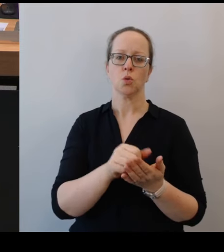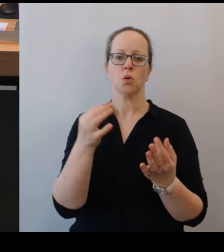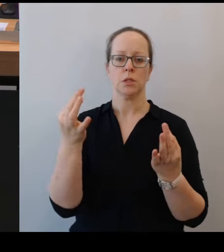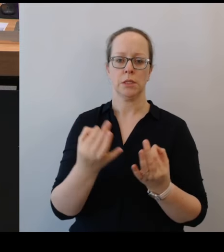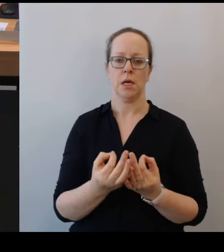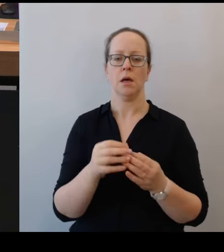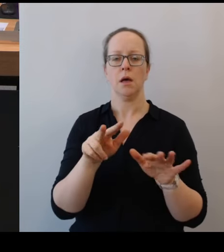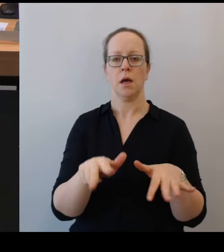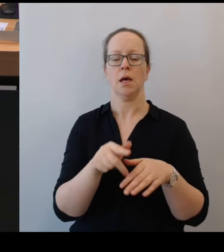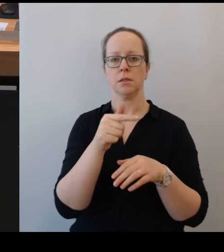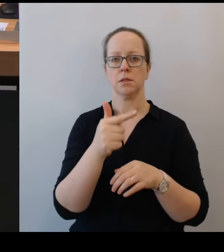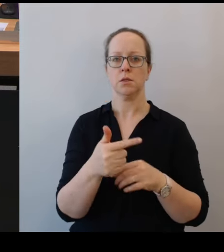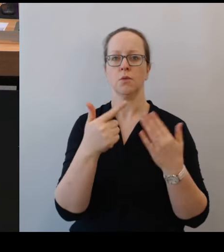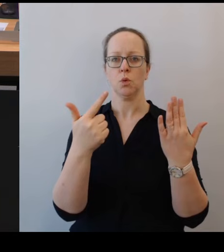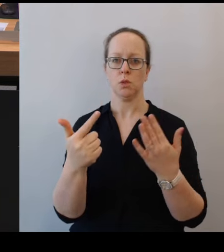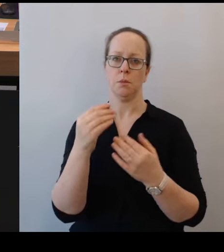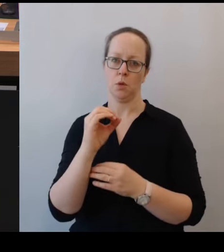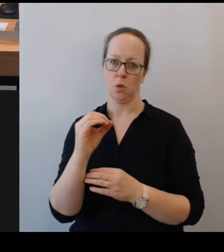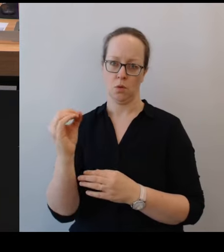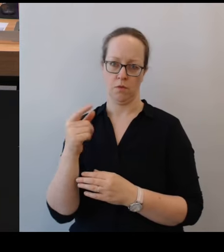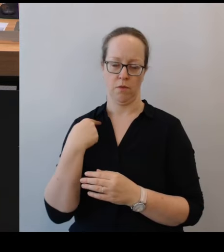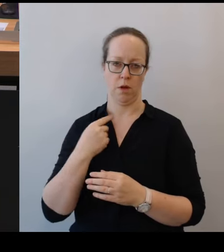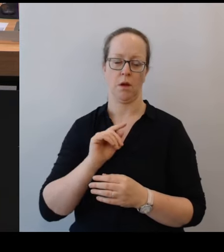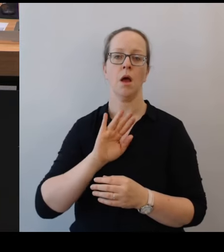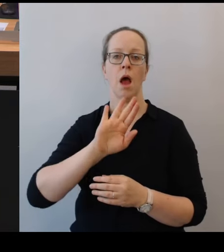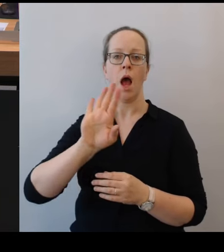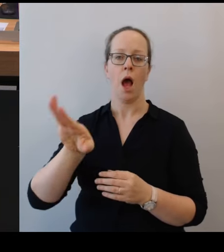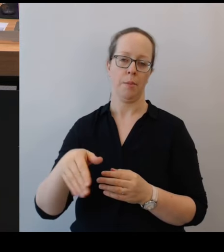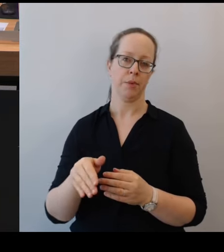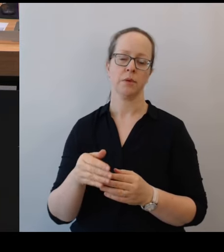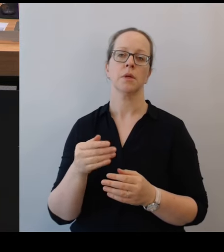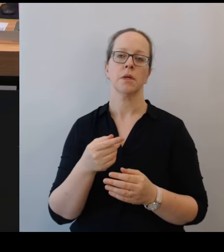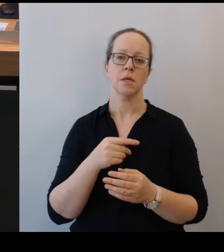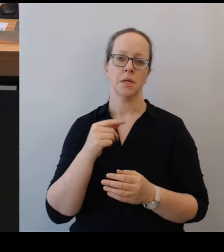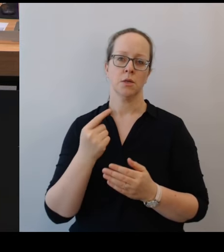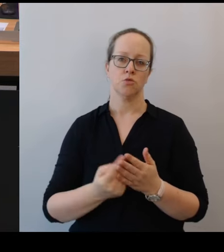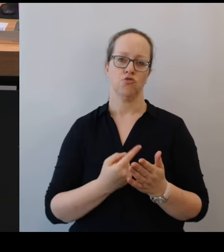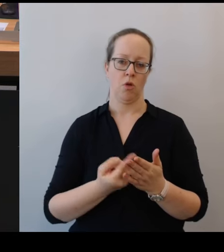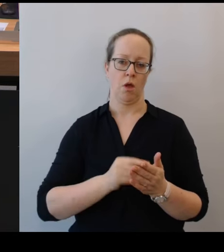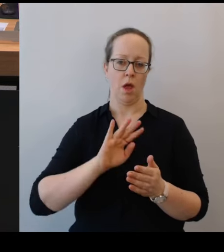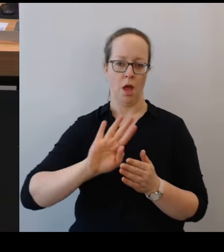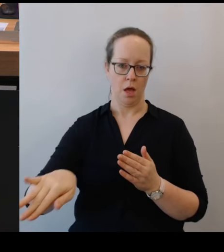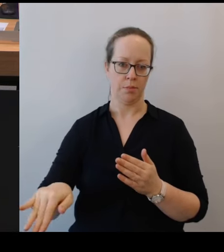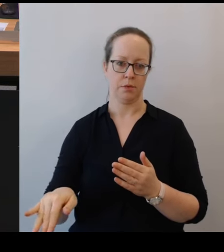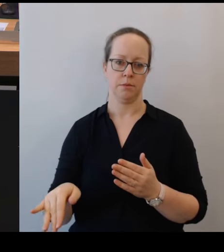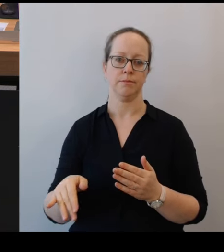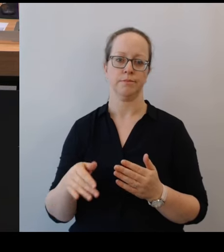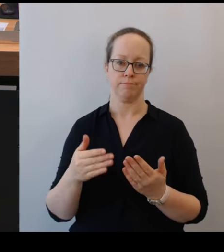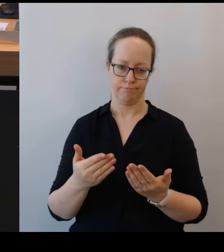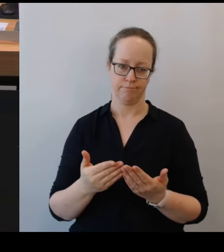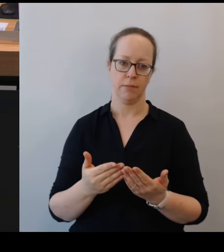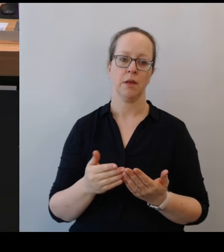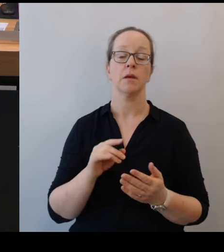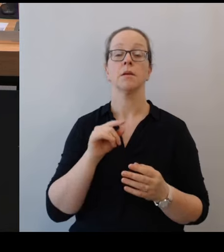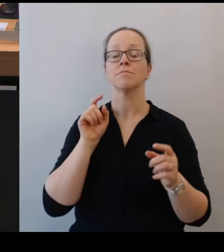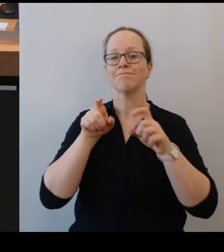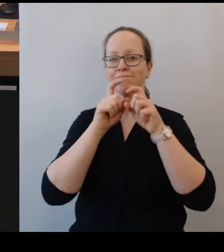Berliner Tourismus stärken und nicht abwürgen. Wir hätten es damit begründet, dass die City Tax in der tiefen Krise des